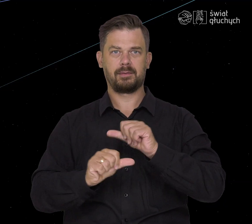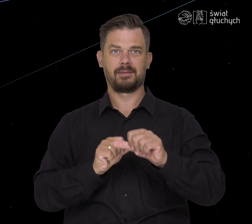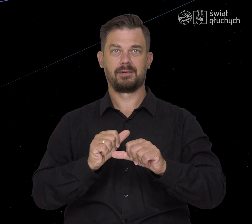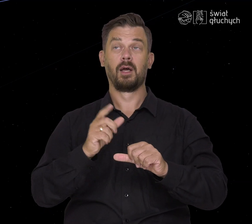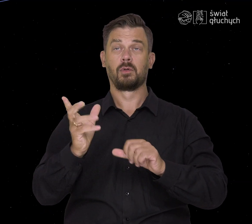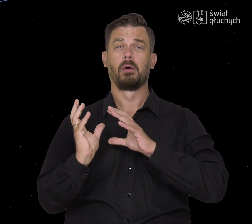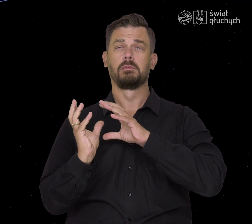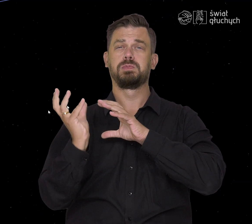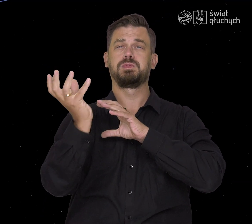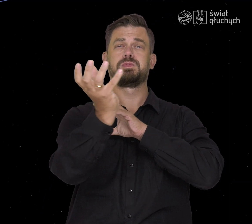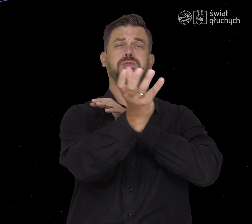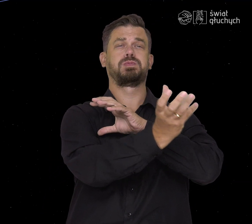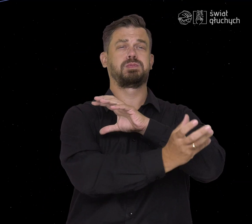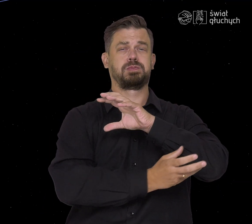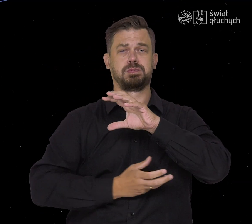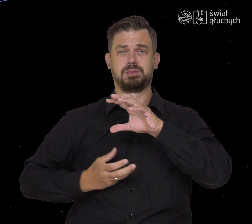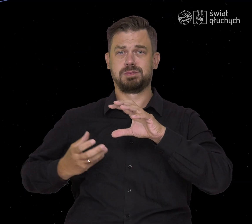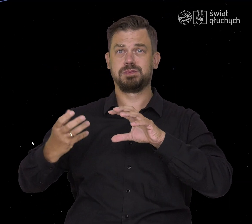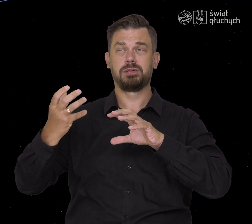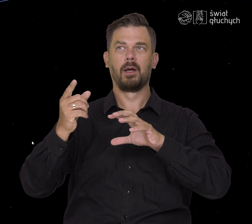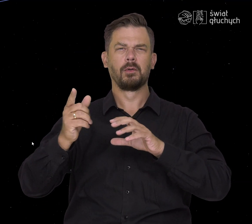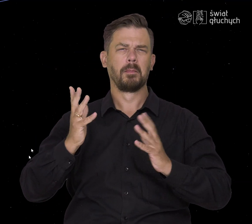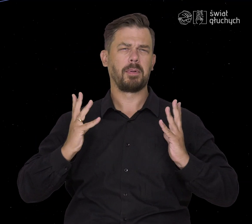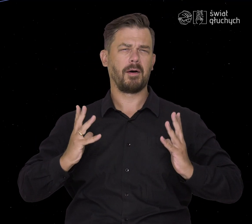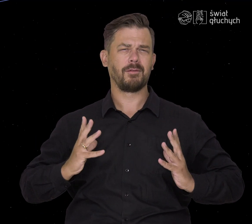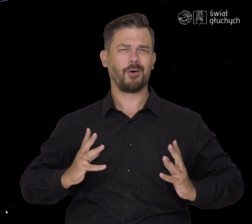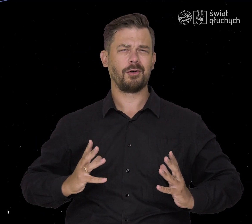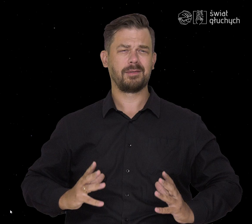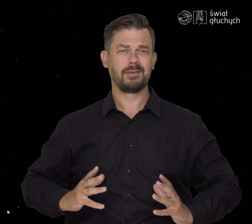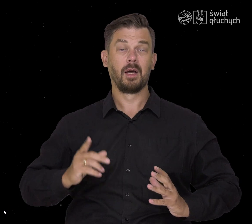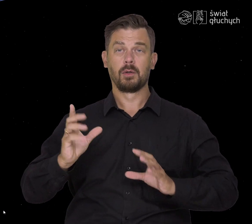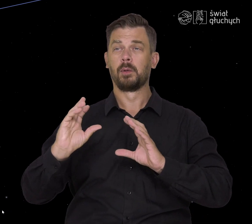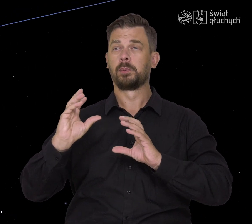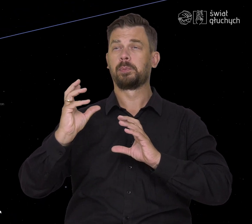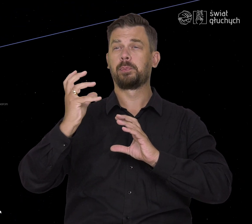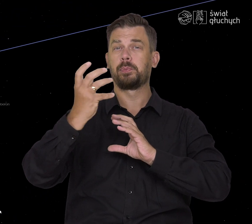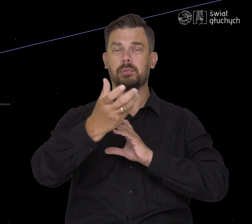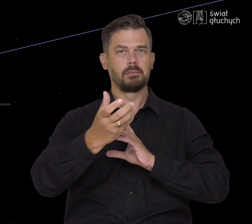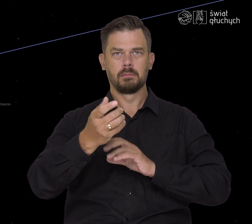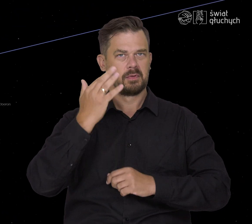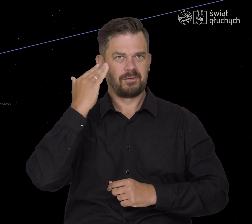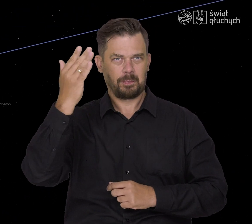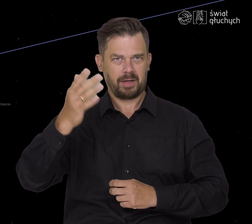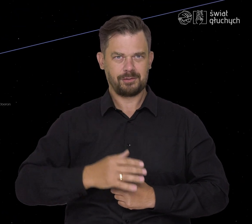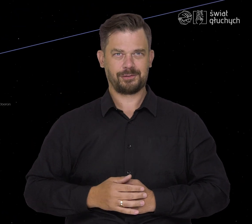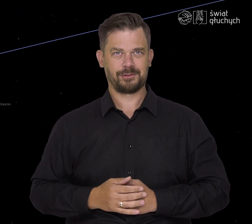Ponieważ planeta okrąża Słońce w takiej niesamowitej, leżącej pozycji, jej bieguny doświadczają czegoś niewyobrażalnego.